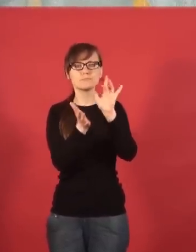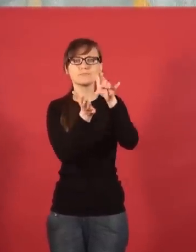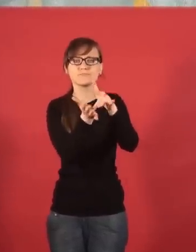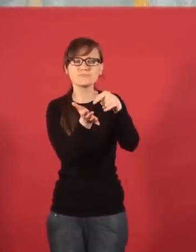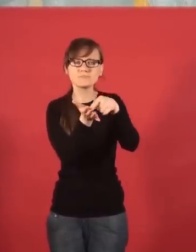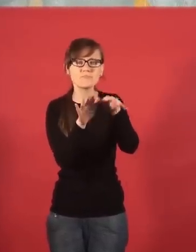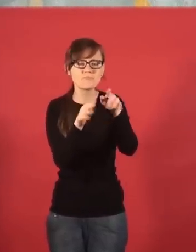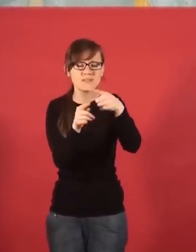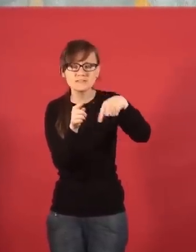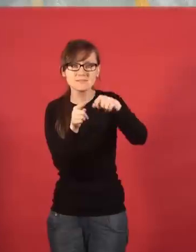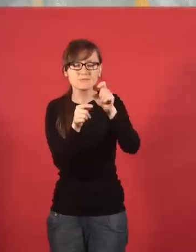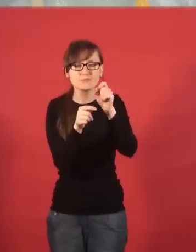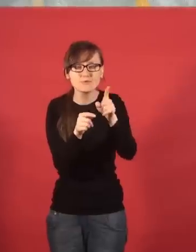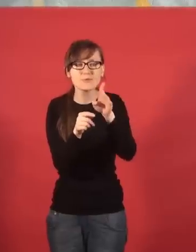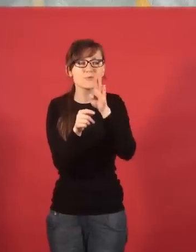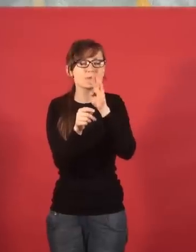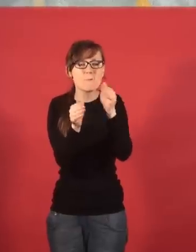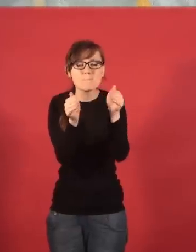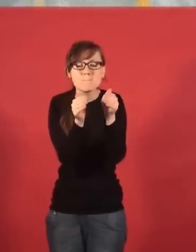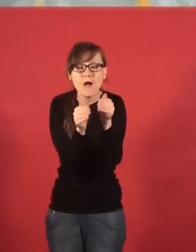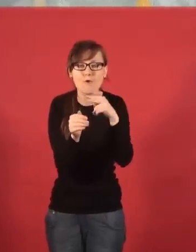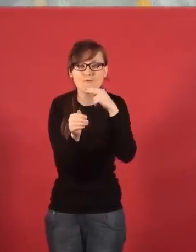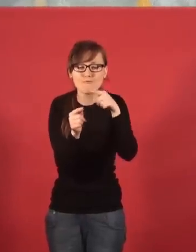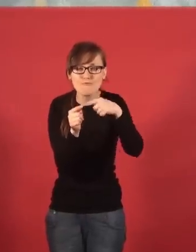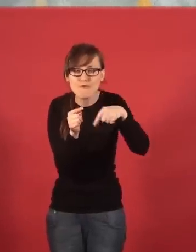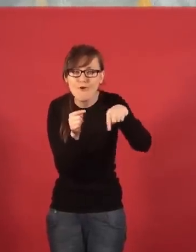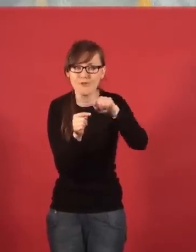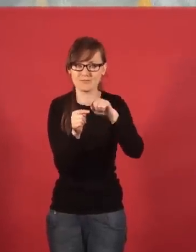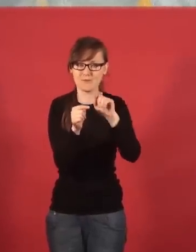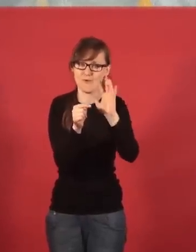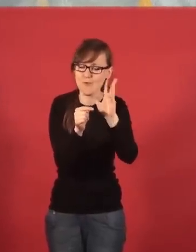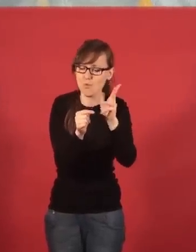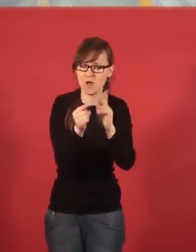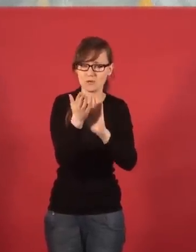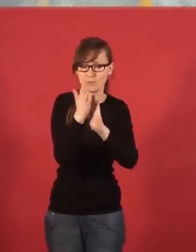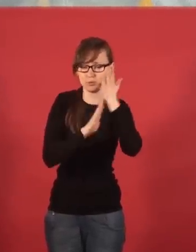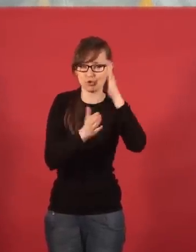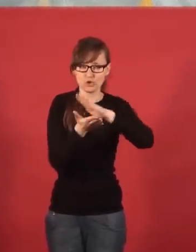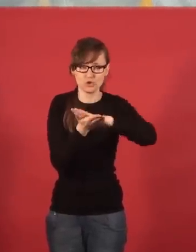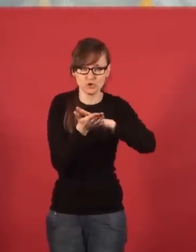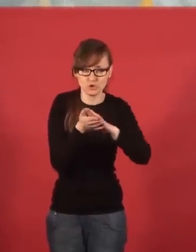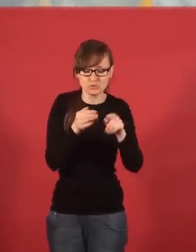Jeden z korytarzy zaprowadził ich do pięknego źródełka, którego dno pokryte było błyszczącymi kryształkami.